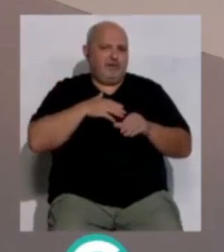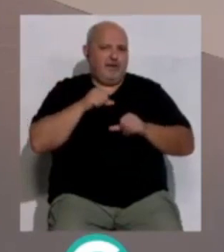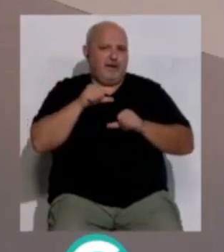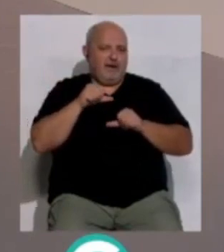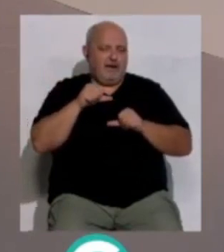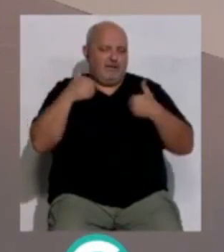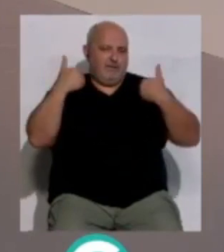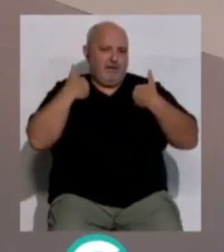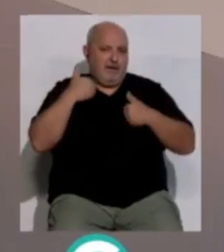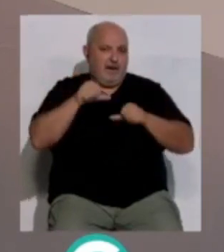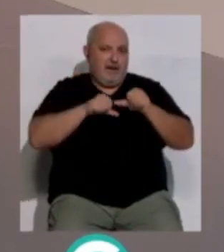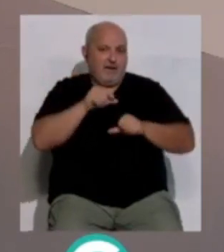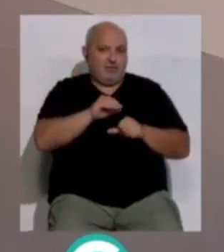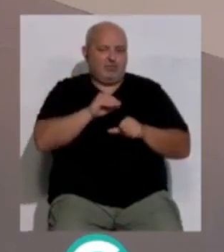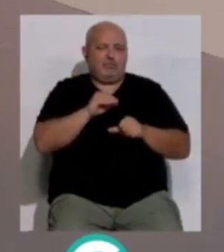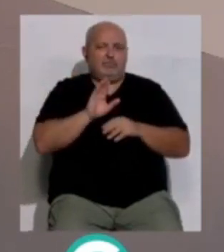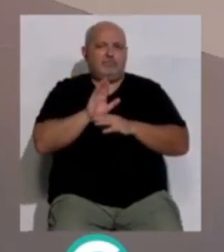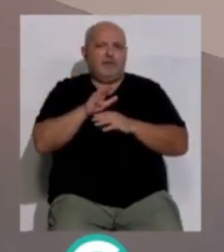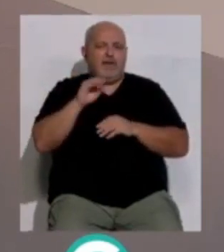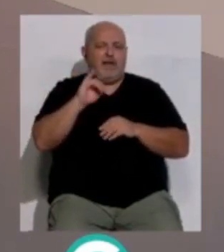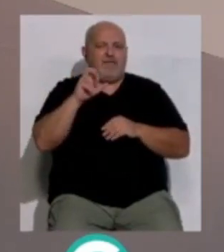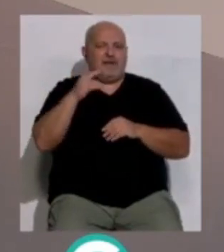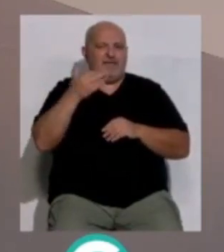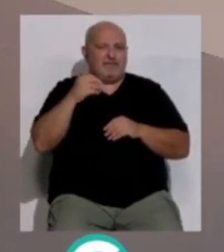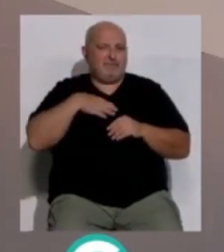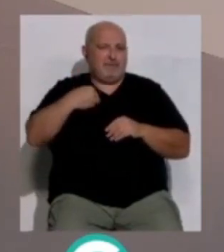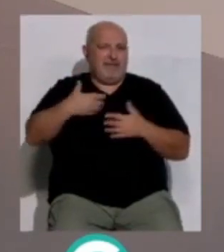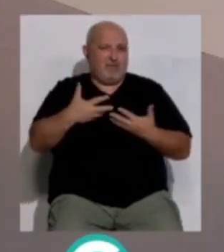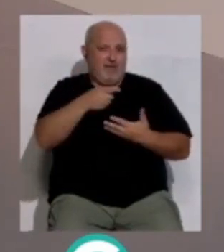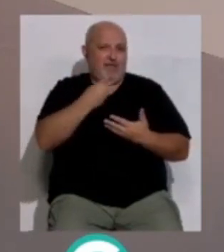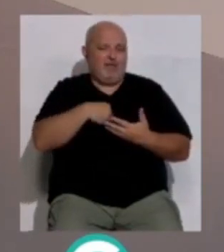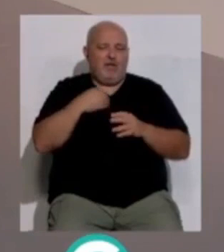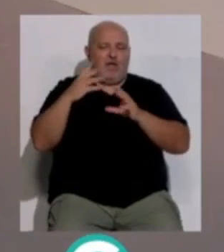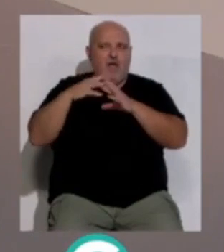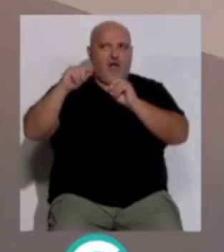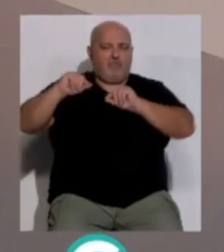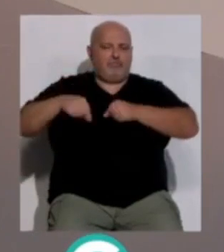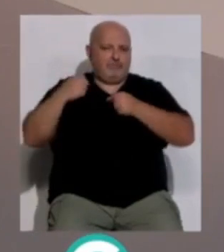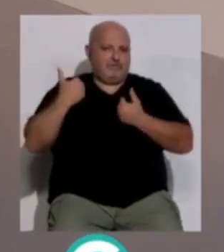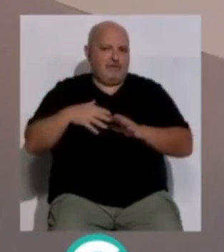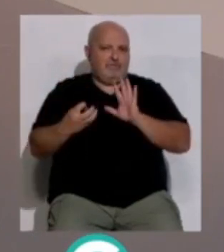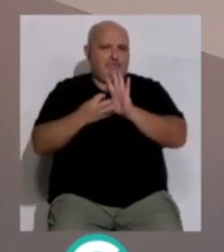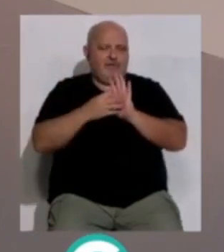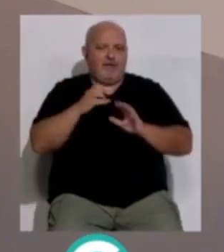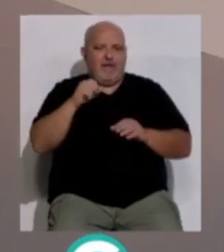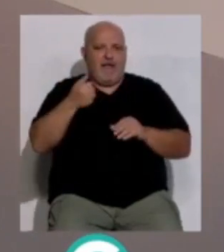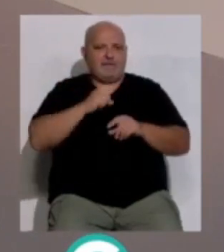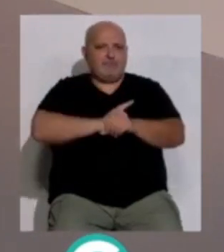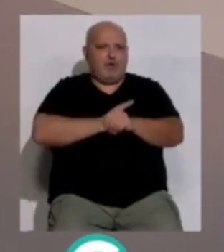de la competición que preside Javier tebas por este acuerdo de patrocinio vamos a escuchar a